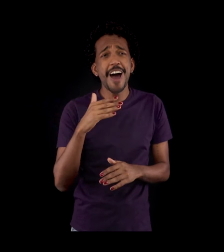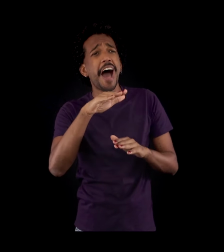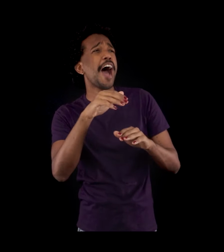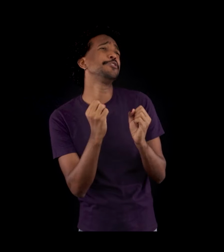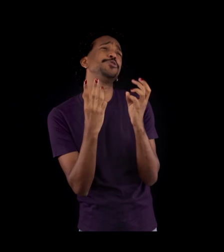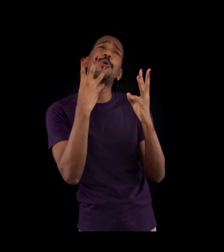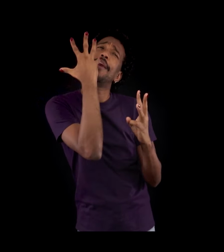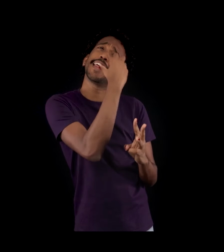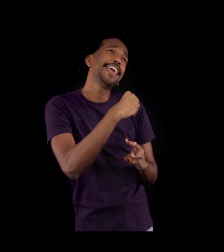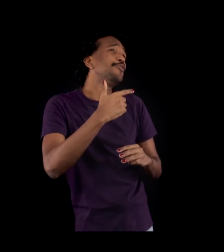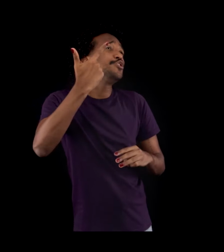“Quando vai ter outro igual?”